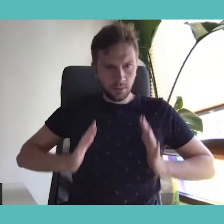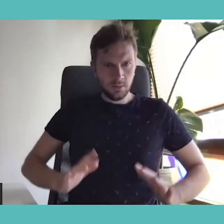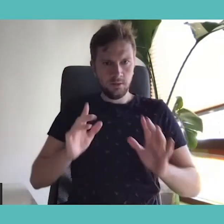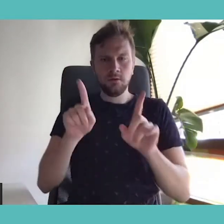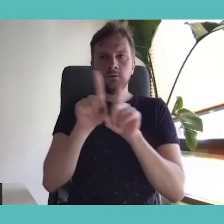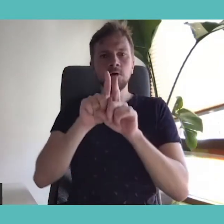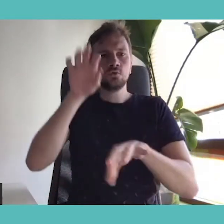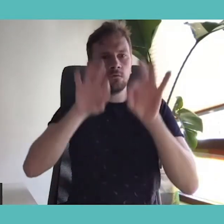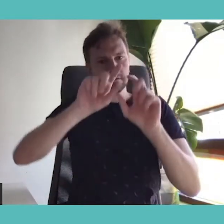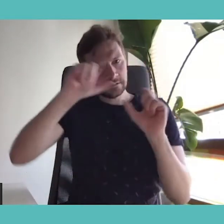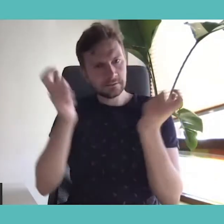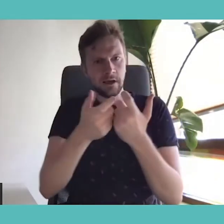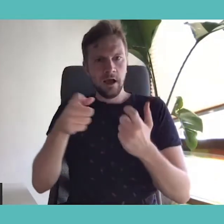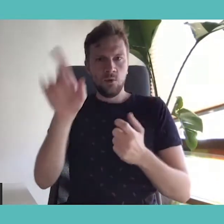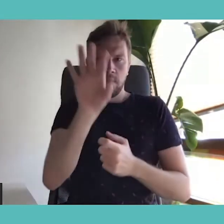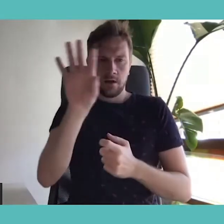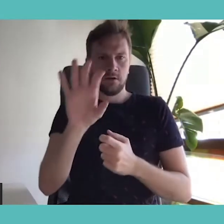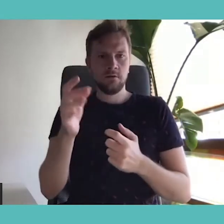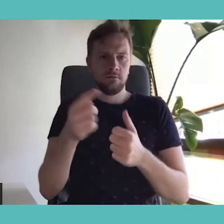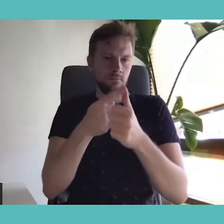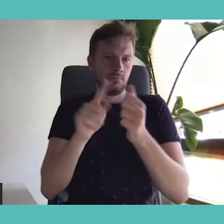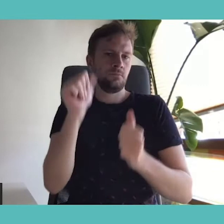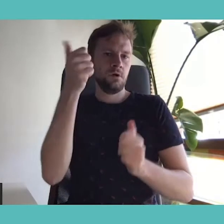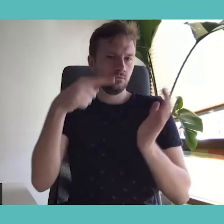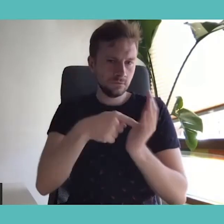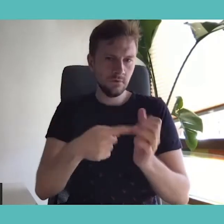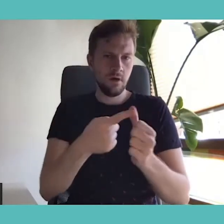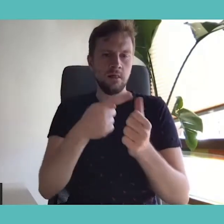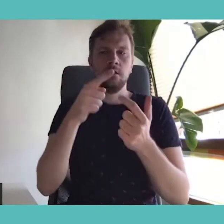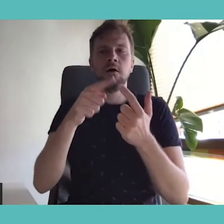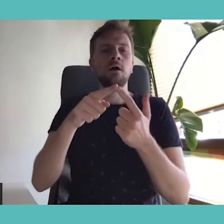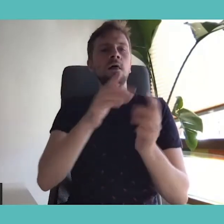Taka sytuacja jest komfortowa w odbiorze. Ważne było też tłumaczenie całych konferencji.